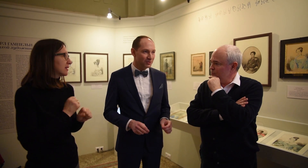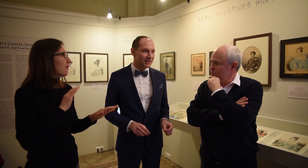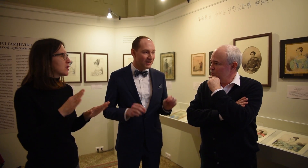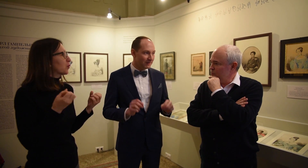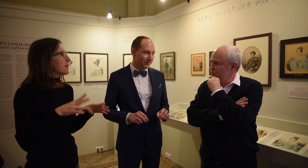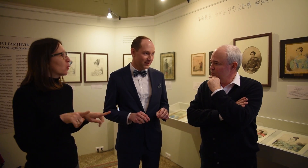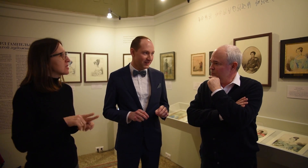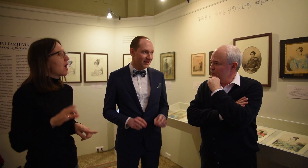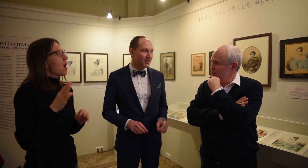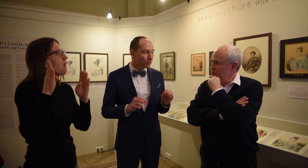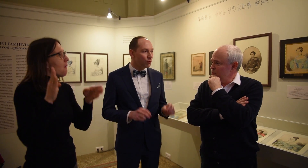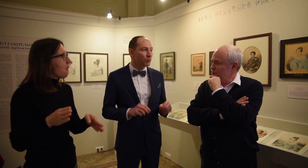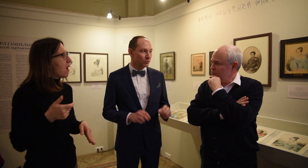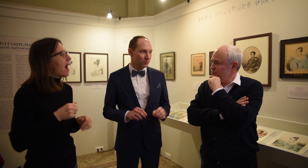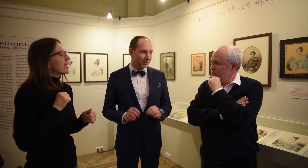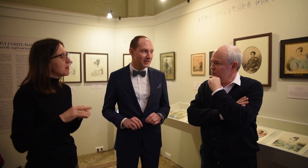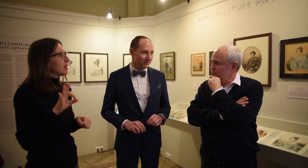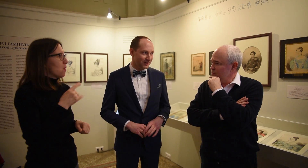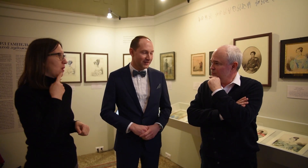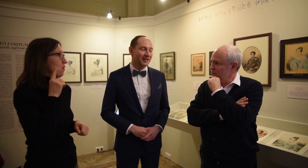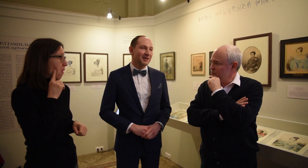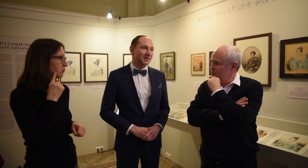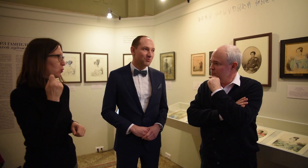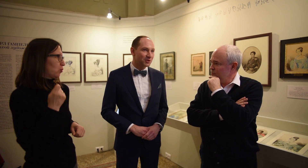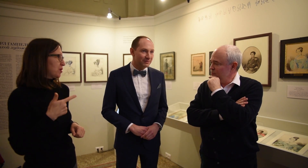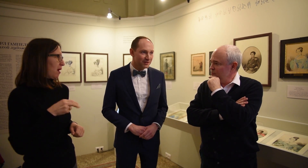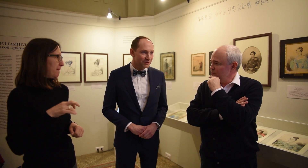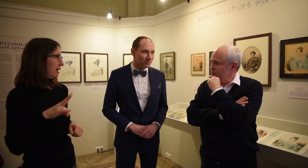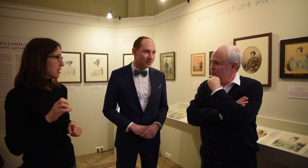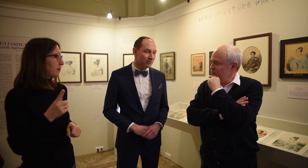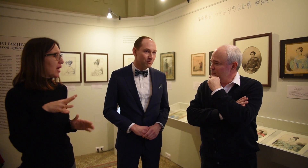решили сделать выставку не просто о Гампельне, а о глухом художнике Гампельне,